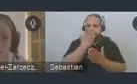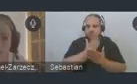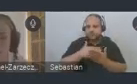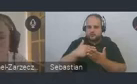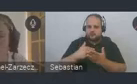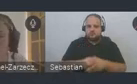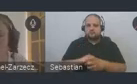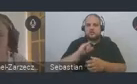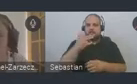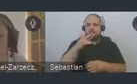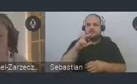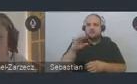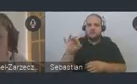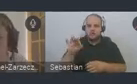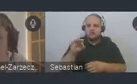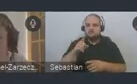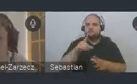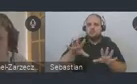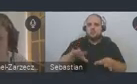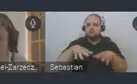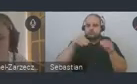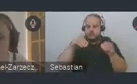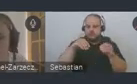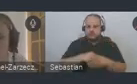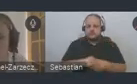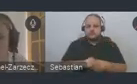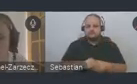Intro, czyli takie rytuały początkowe. To, co robimy na początku.